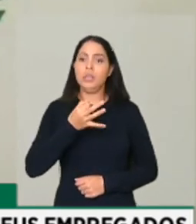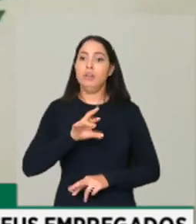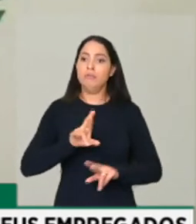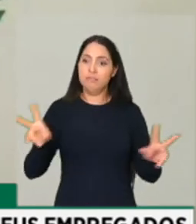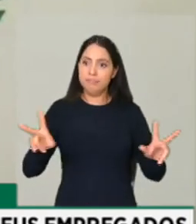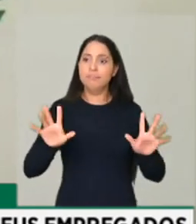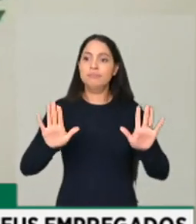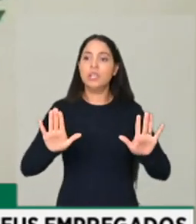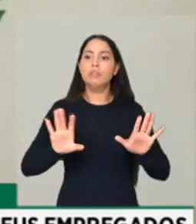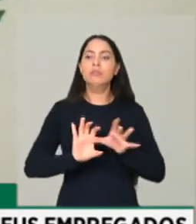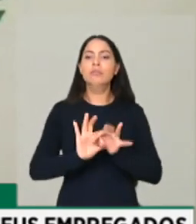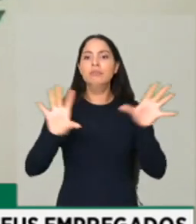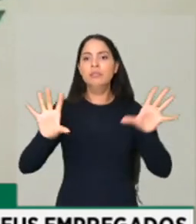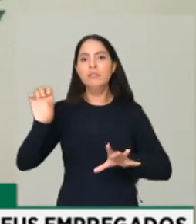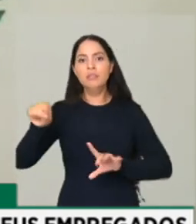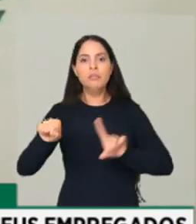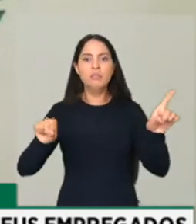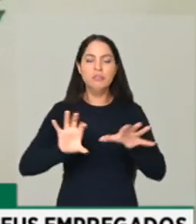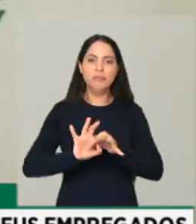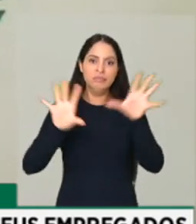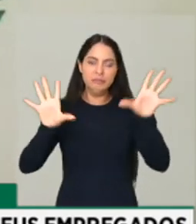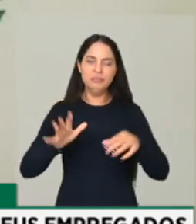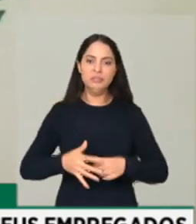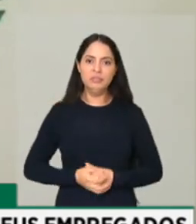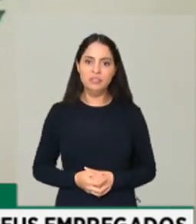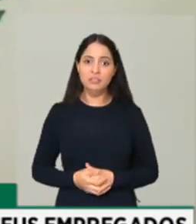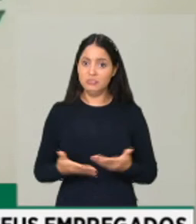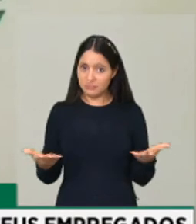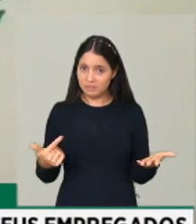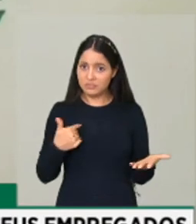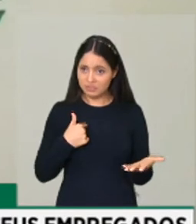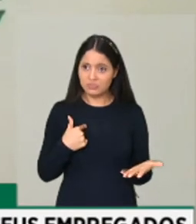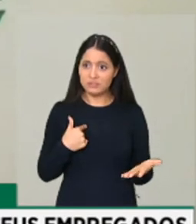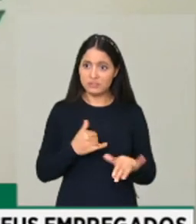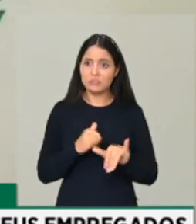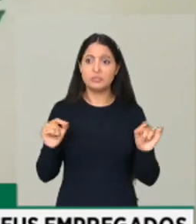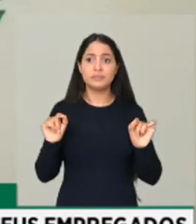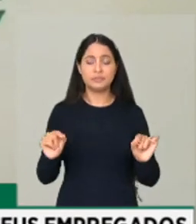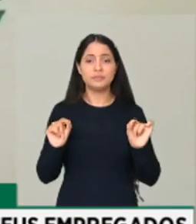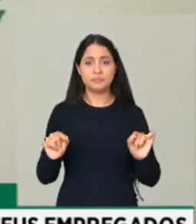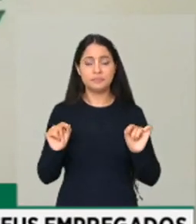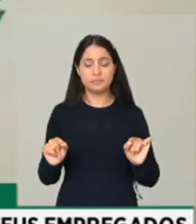PRESIDENTE, O REPUBLICANOS TEM DIVERGÊNCIA NA BANCADA PORTANTO VAI LIBERAR A BANCADA. EU CONSIDERO QUE ESSA QUESTÃO DE PERMITIR QUE AS EMPRESAS PRIVADAS ADQUIRAM